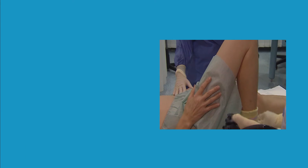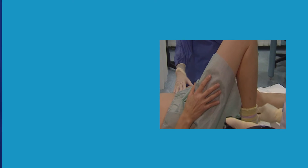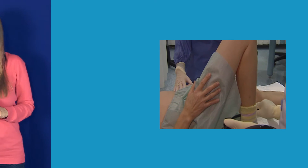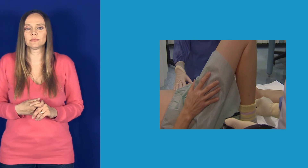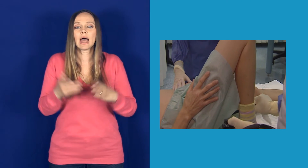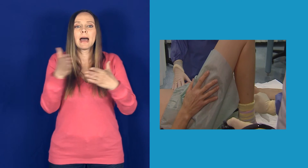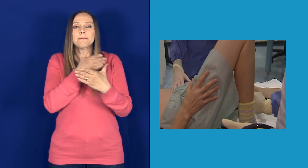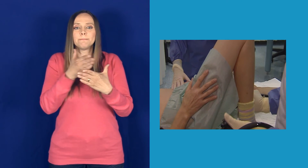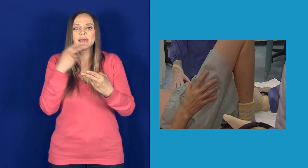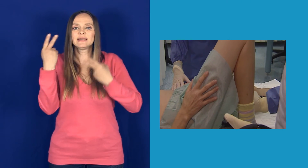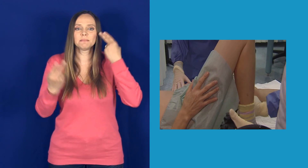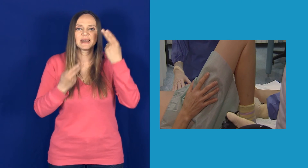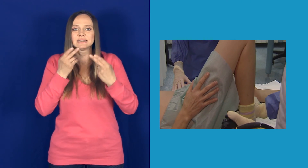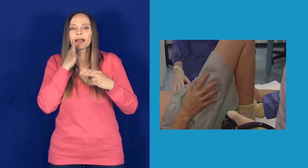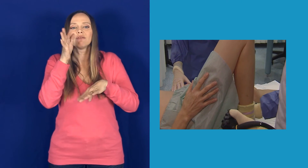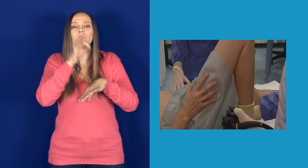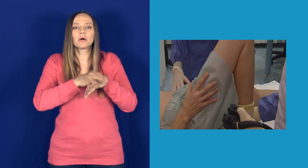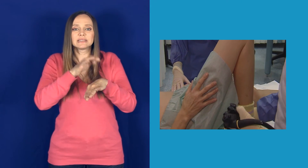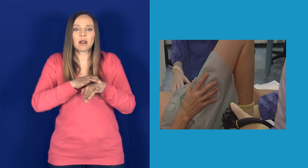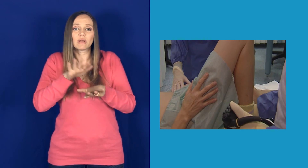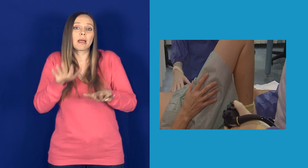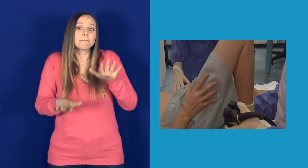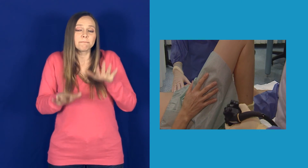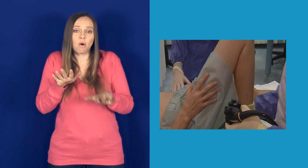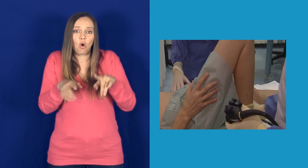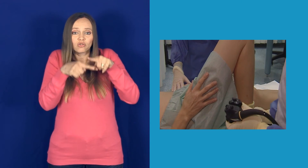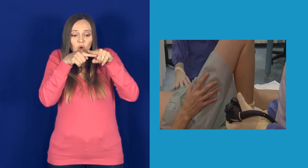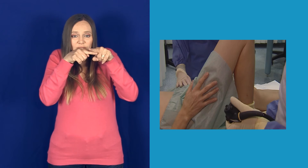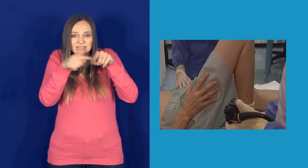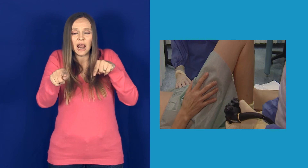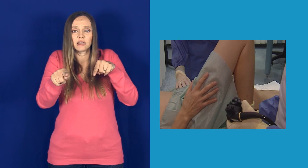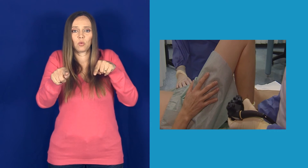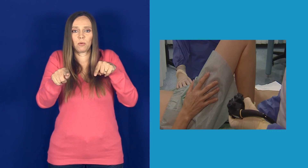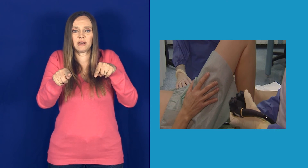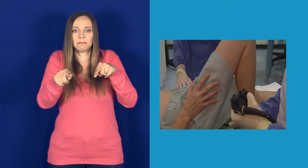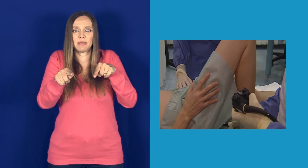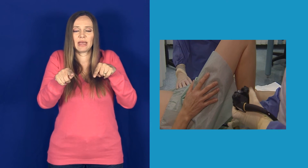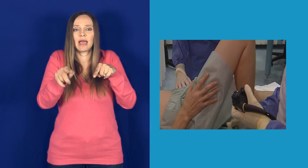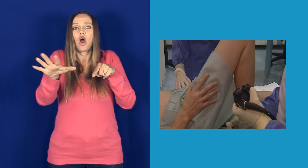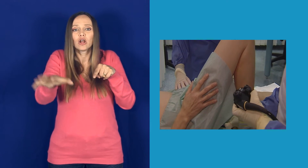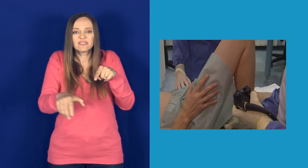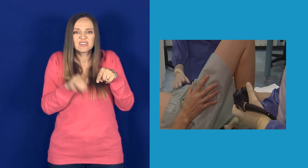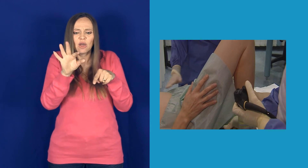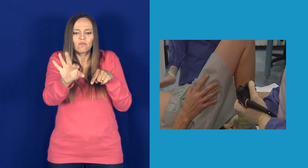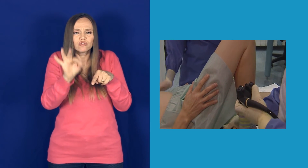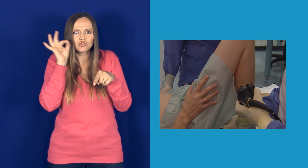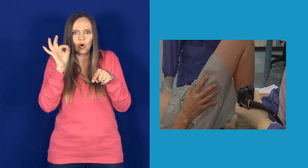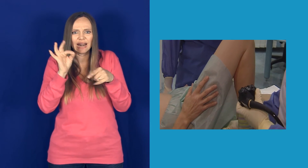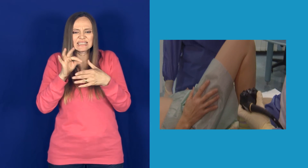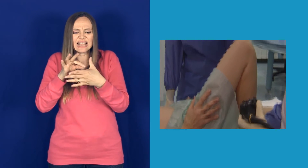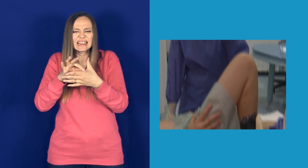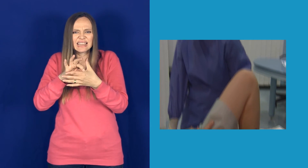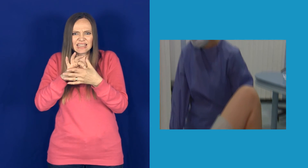Med preiskavo bo zdravnik mogoče odstranil polipe, odvzel vzorec tkiva, ustavil krvavitve in podobno.